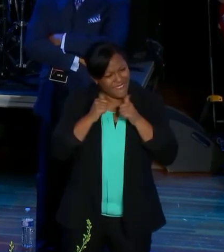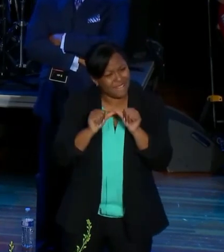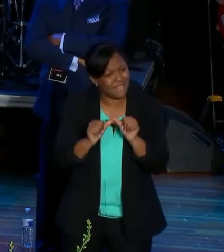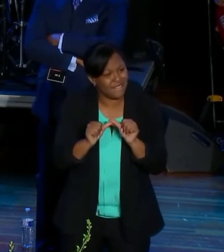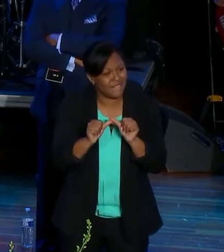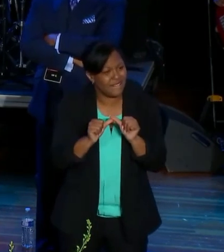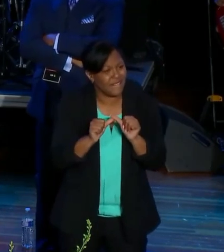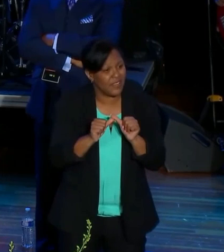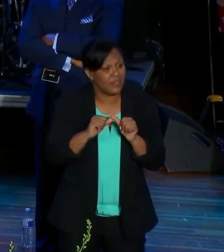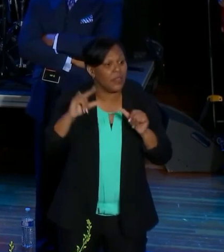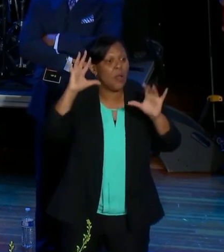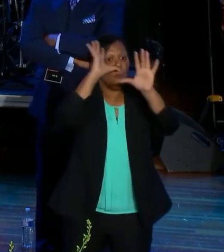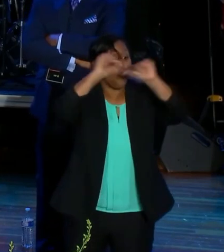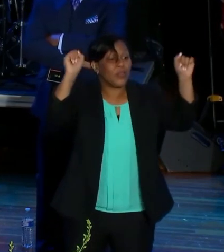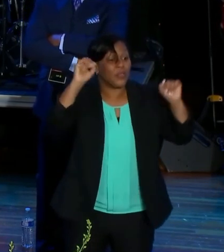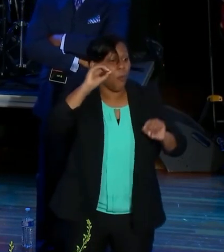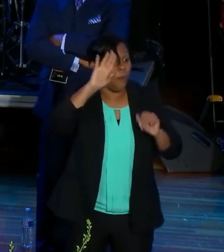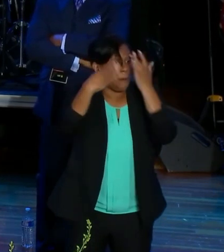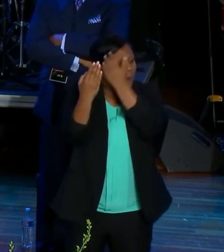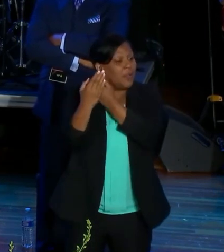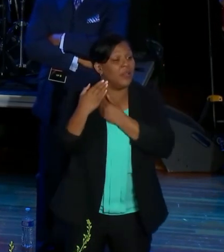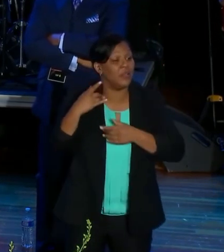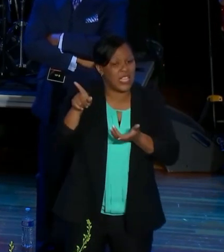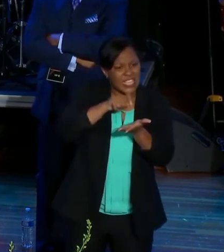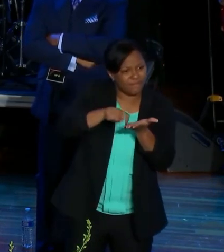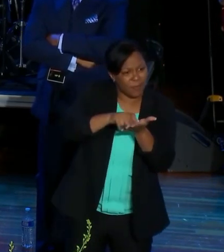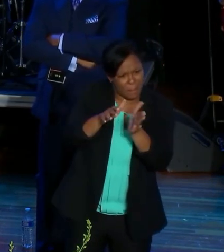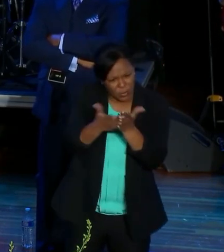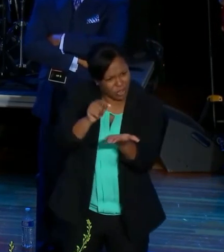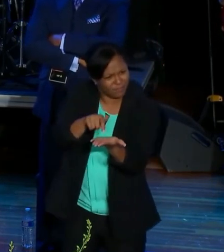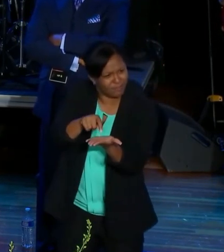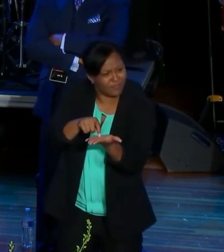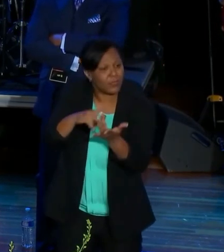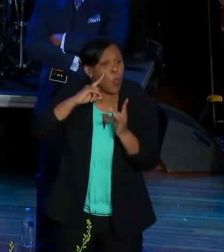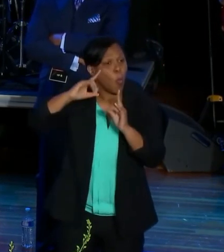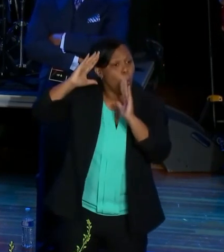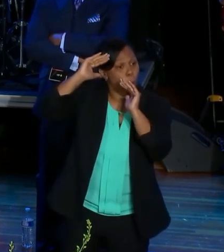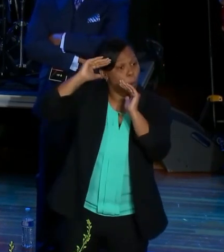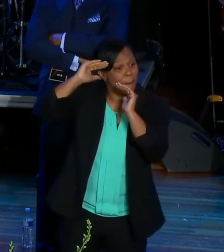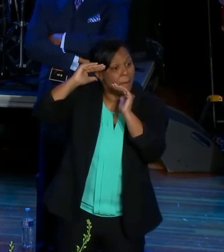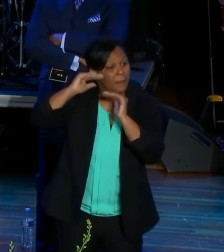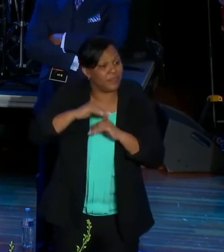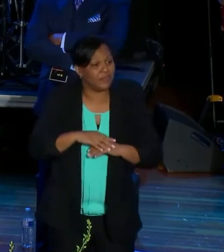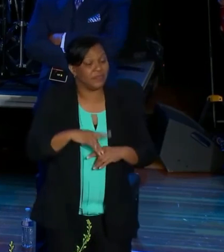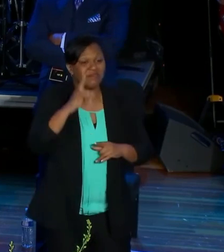Men jag vet att ni ska veta att i mitt liv har funnits tider då jag förlorat hoppet